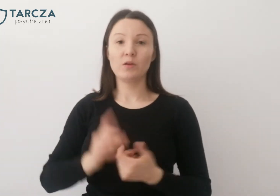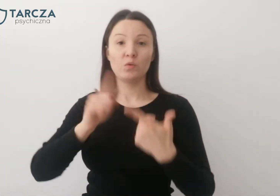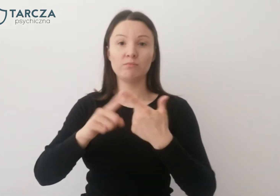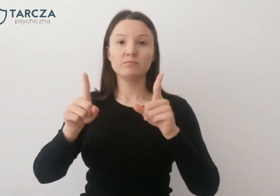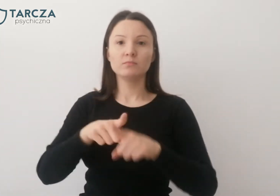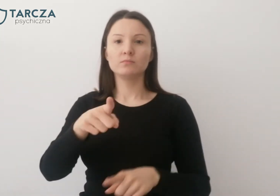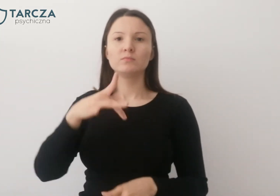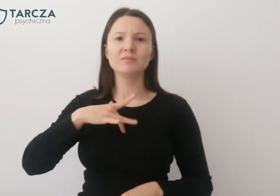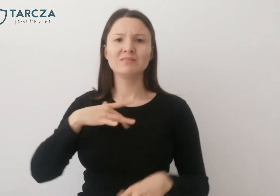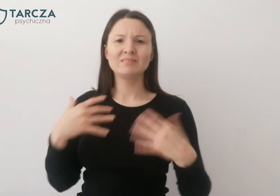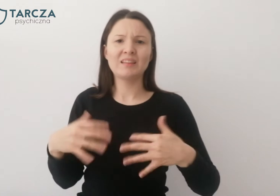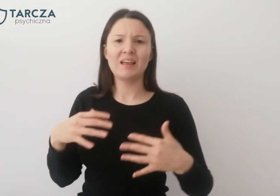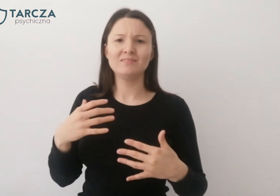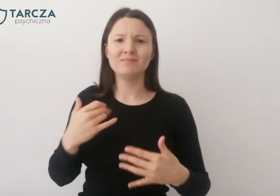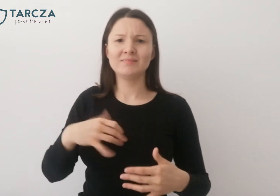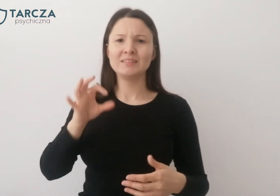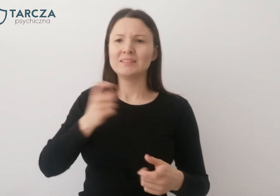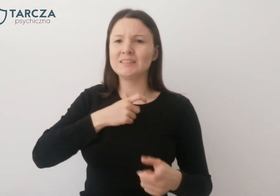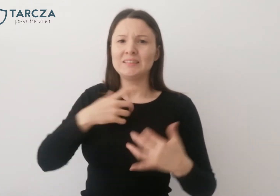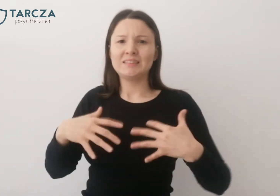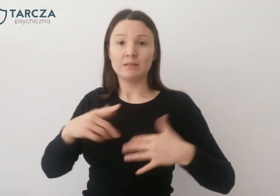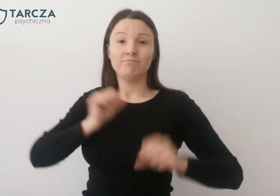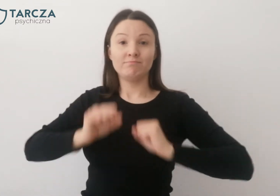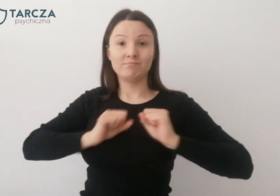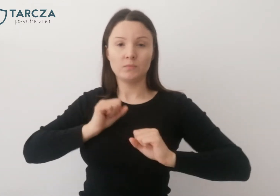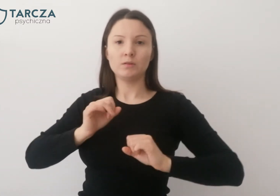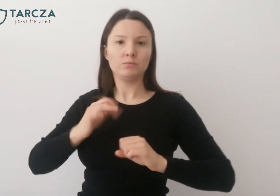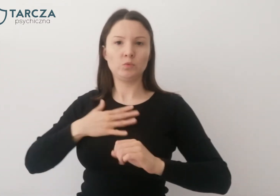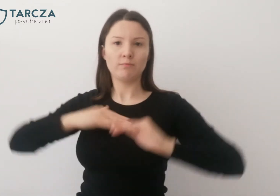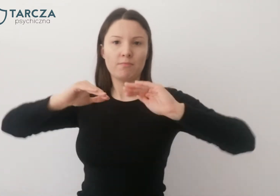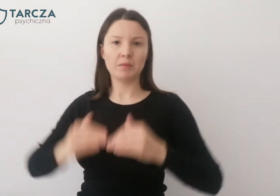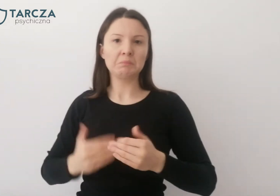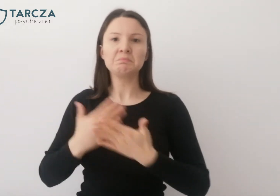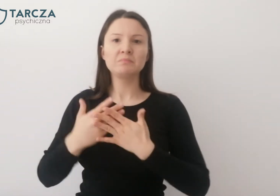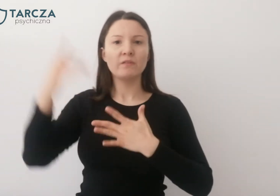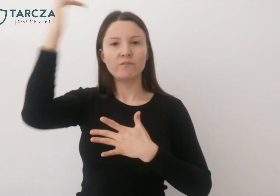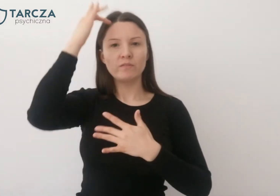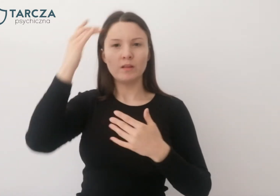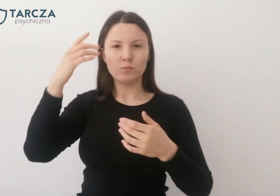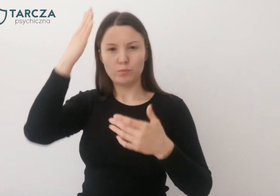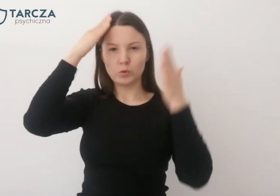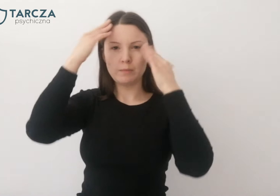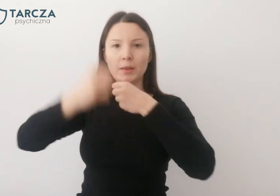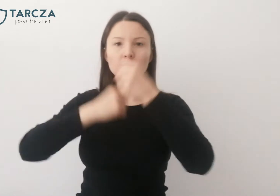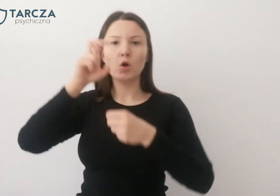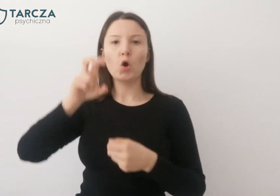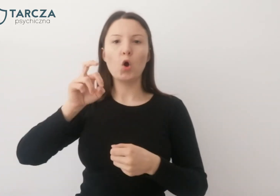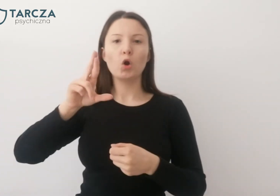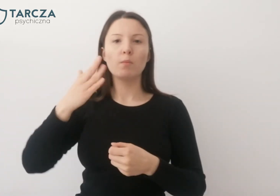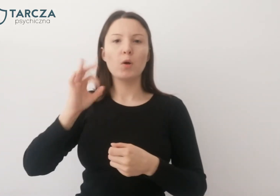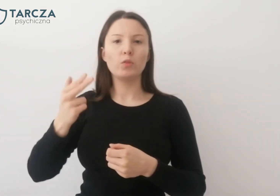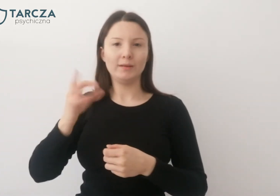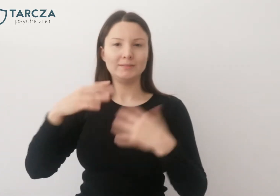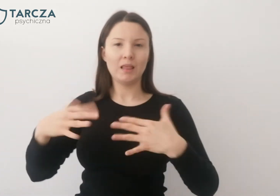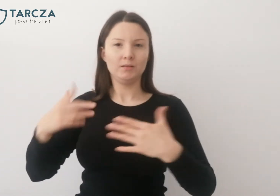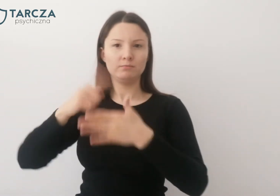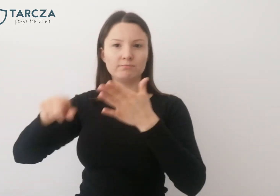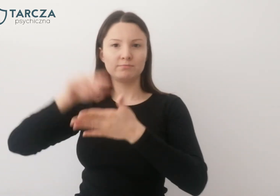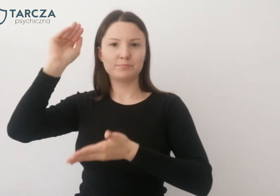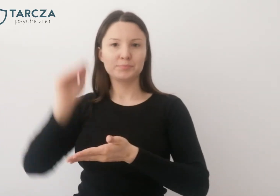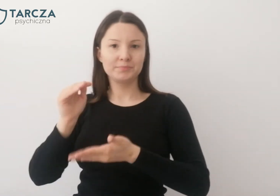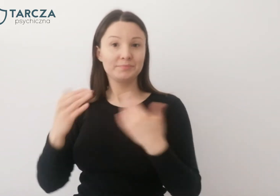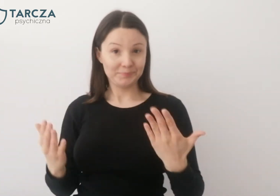Po drugie ćwiczenia pozwolą zredukować stres, poprzez wyeliminowanie hormonu stresu z mózgu.